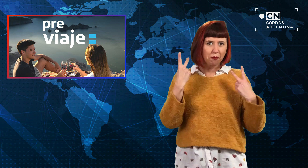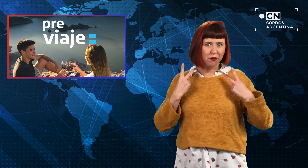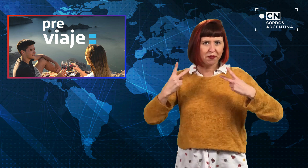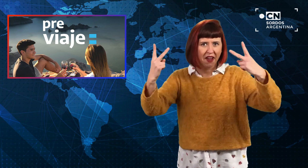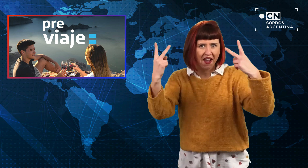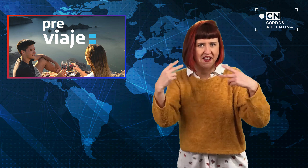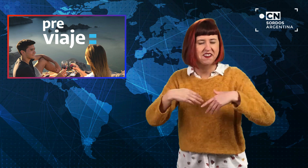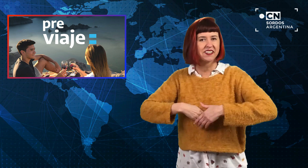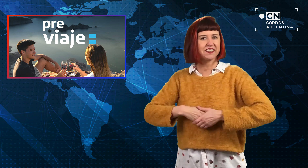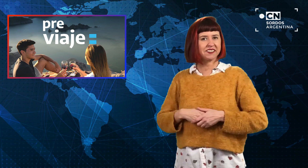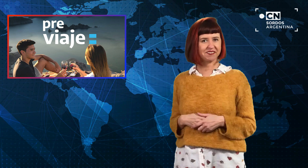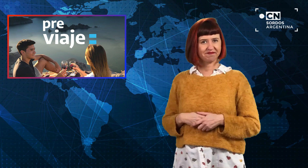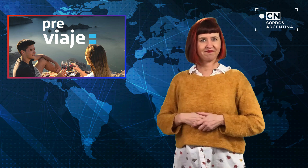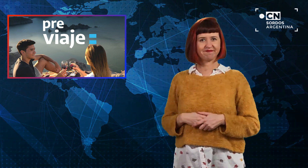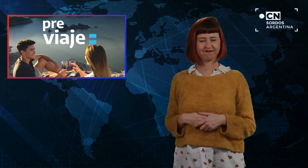para compras en el mismo sector.